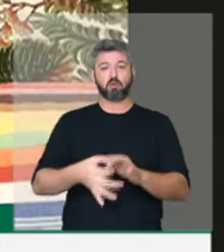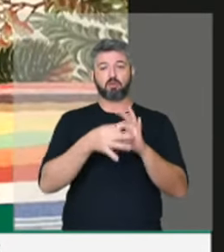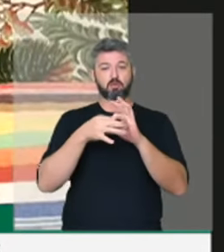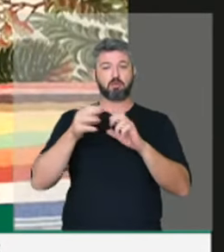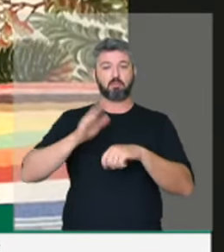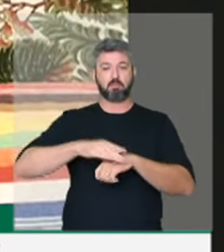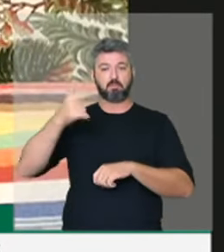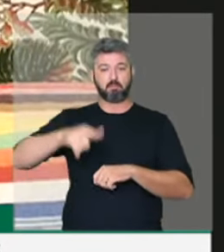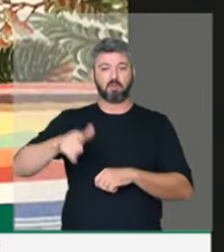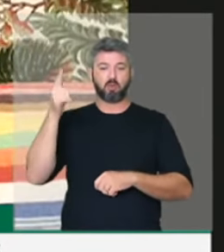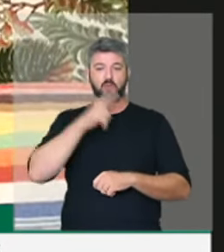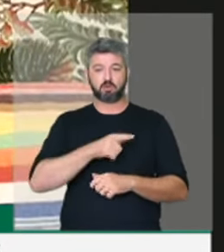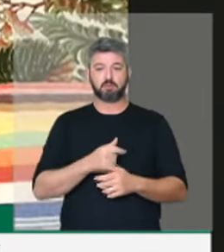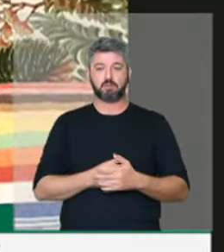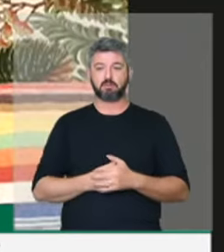PRESIDENTE. -- [PRESIDENTE]: COMO